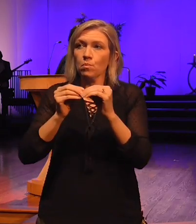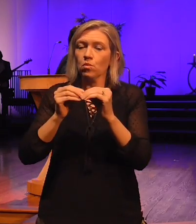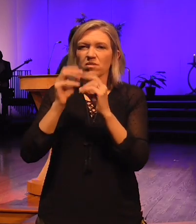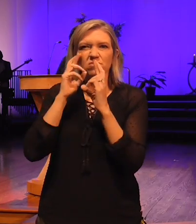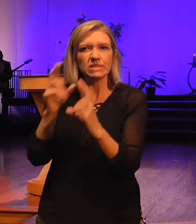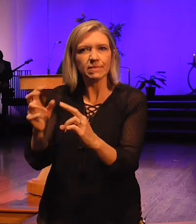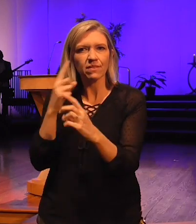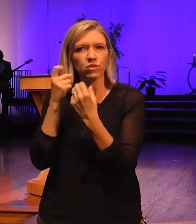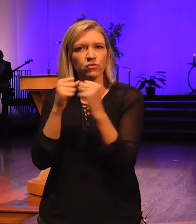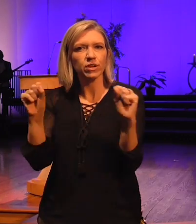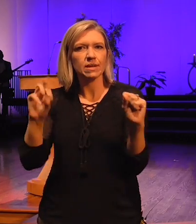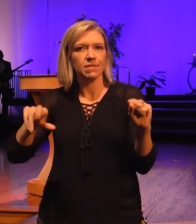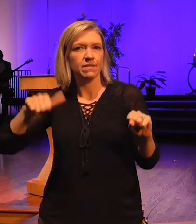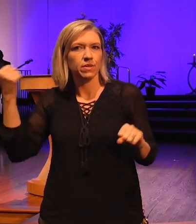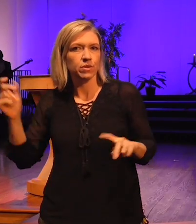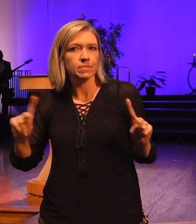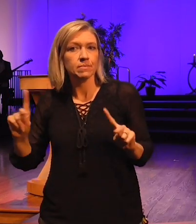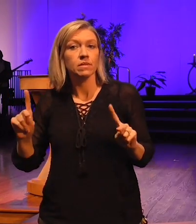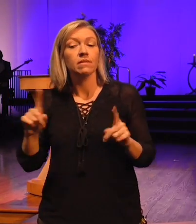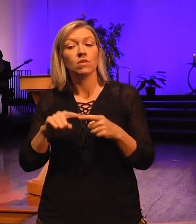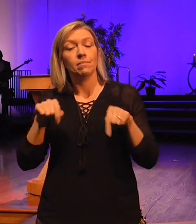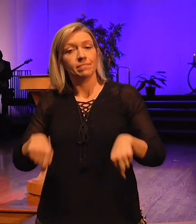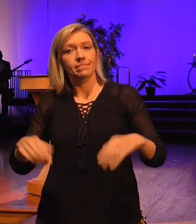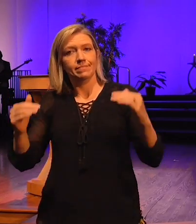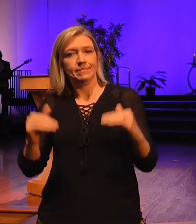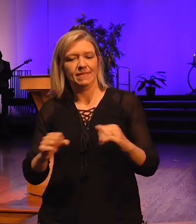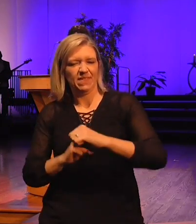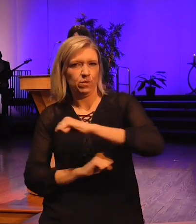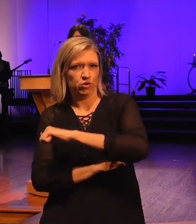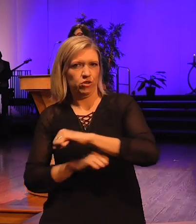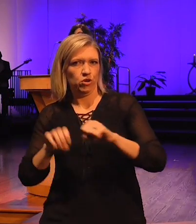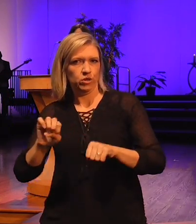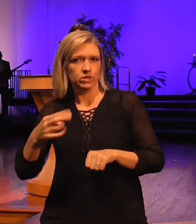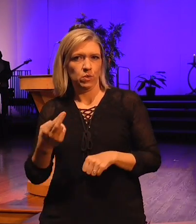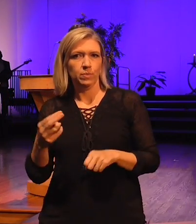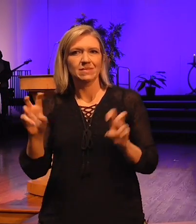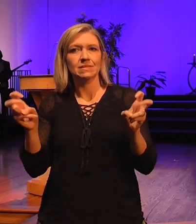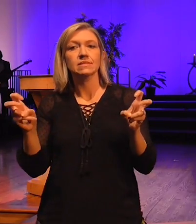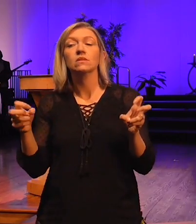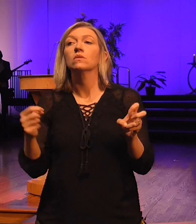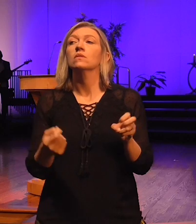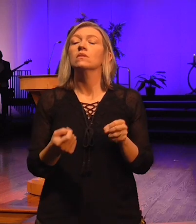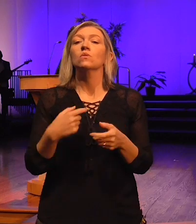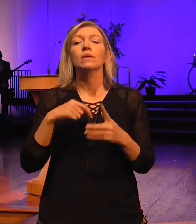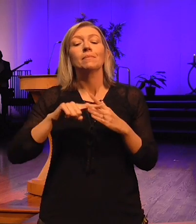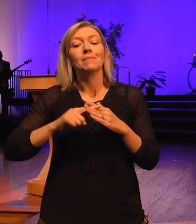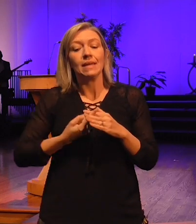del fundador de nuestra enseñanza, el Dr. Ernest Holmes, comenzamos uno por uno a romper las cadenas de